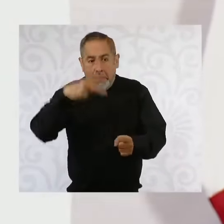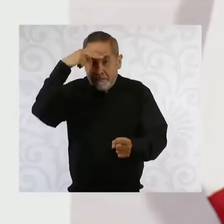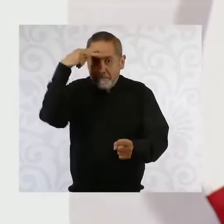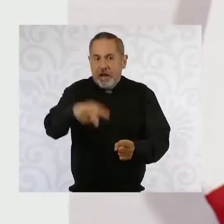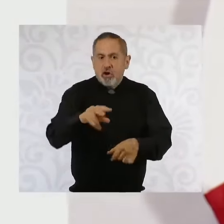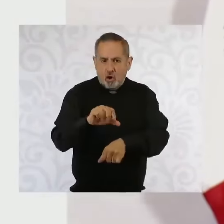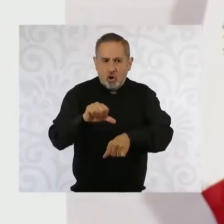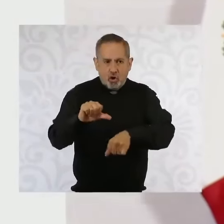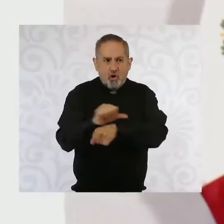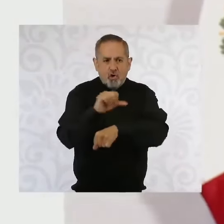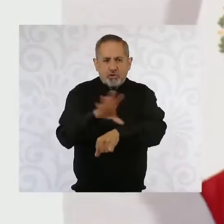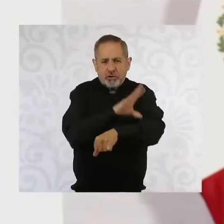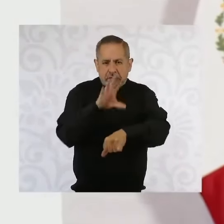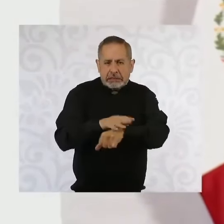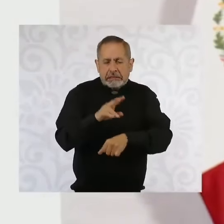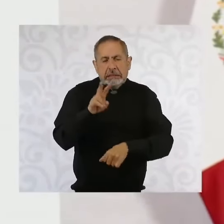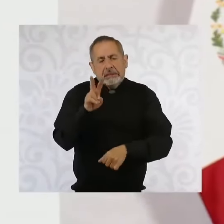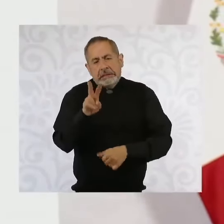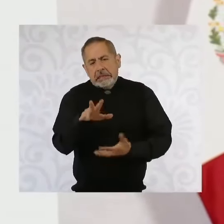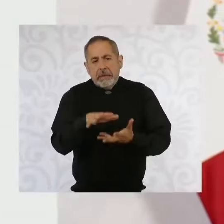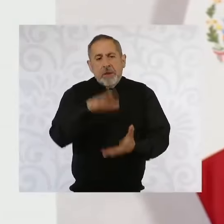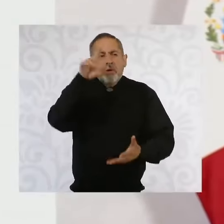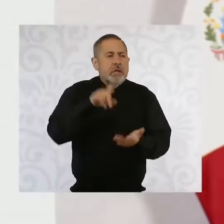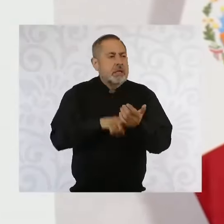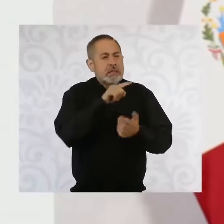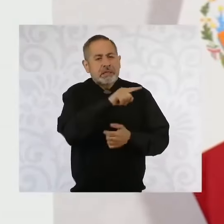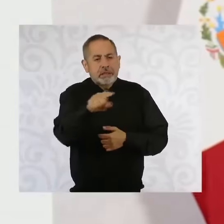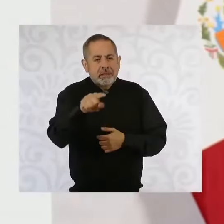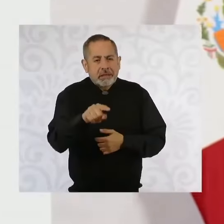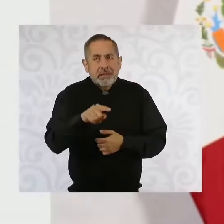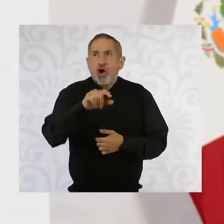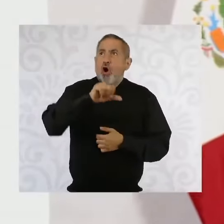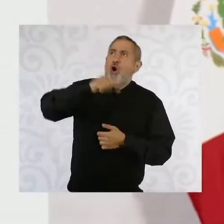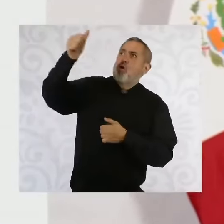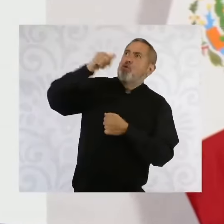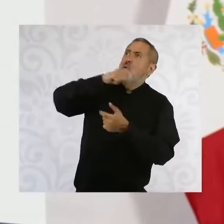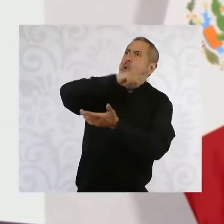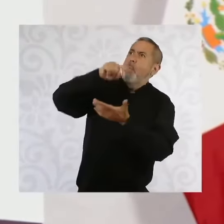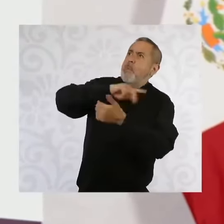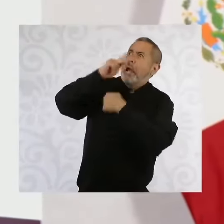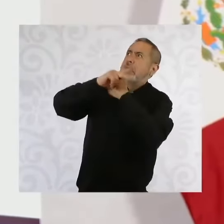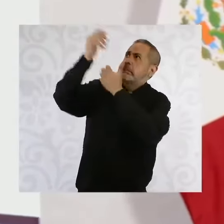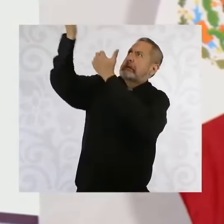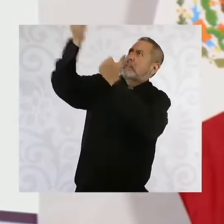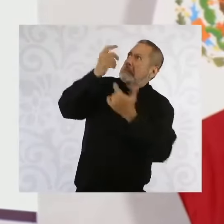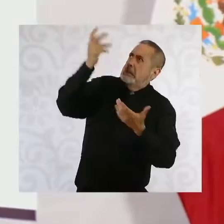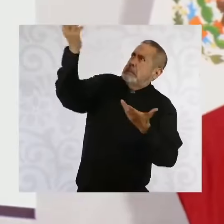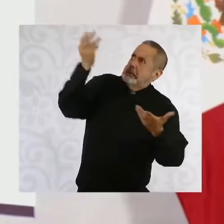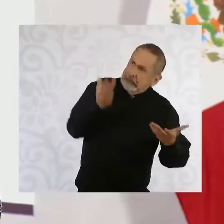que tienen es que la mayor parte de las piezas las importan Eh y además son costos muy altos